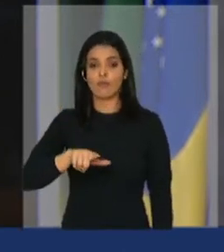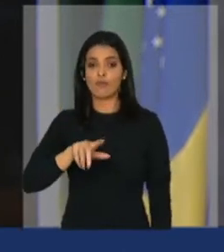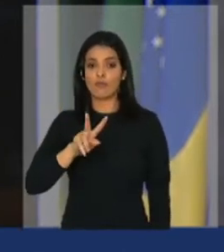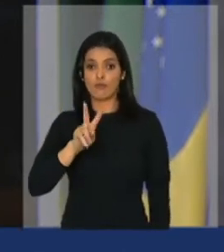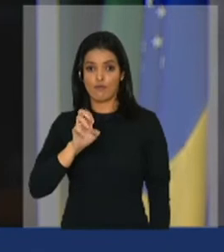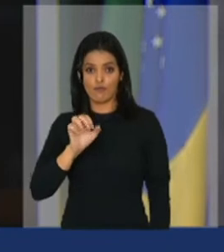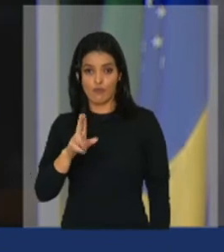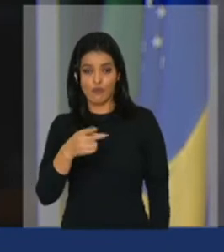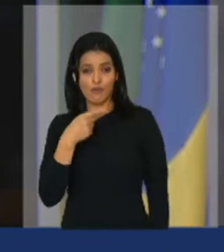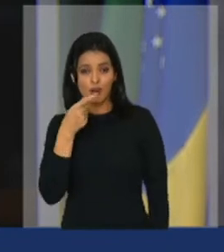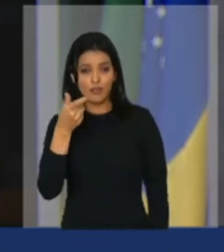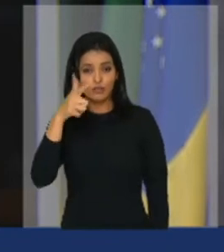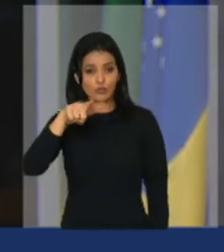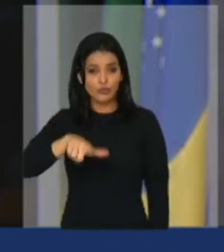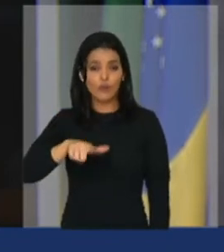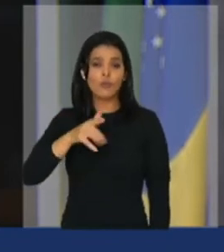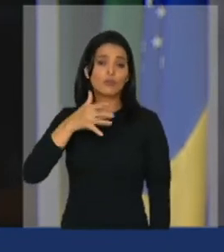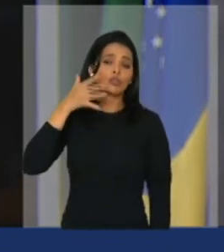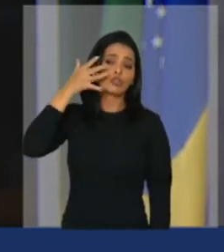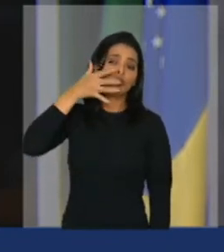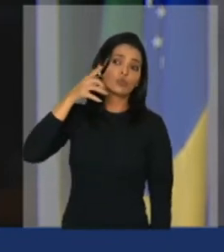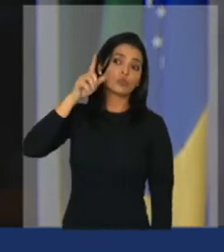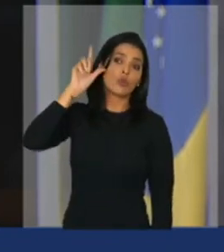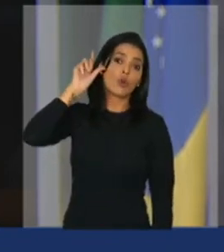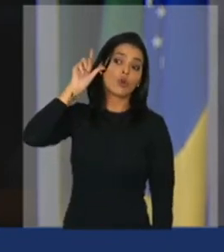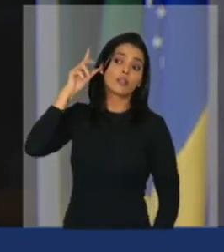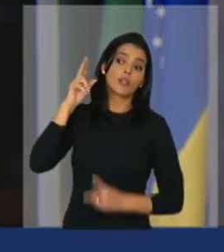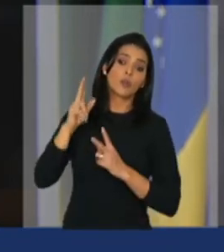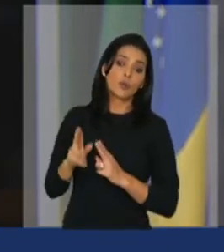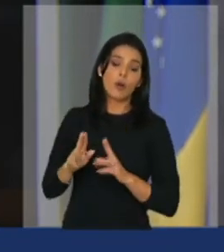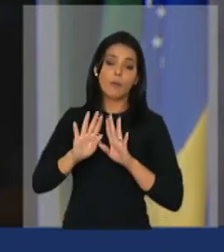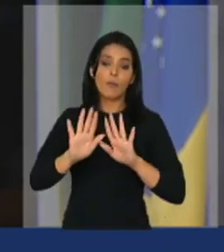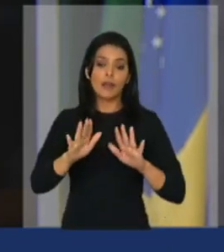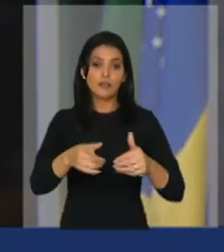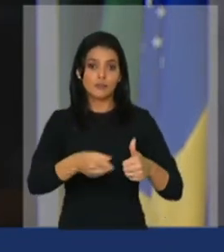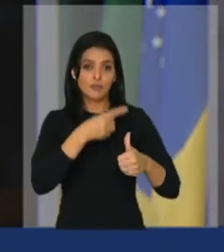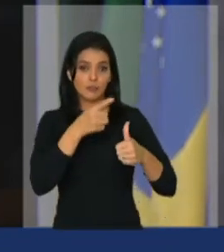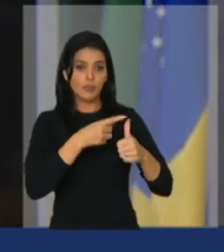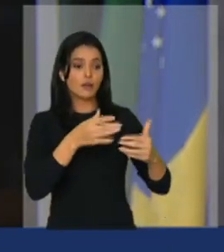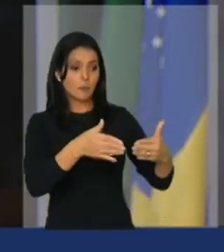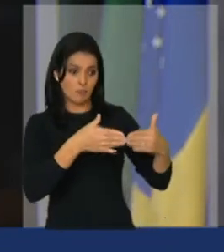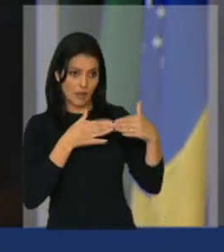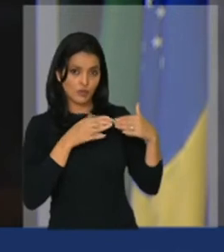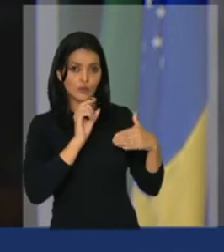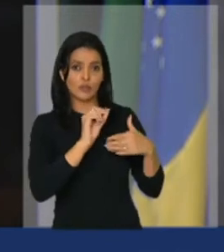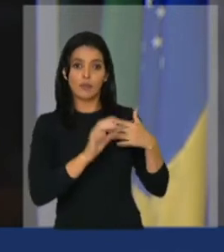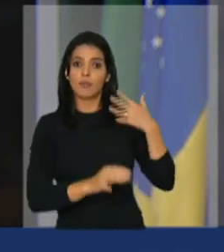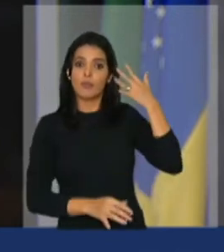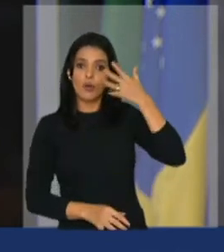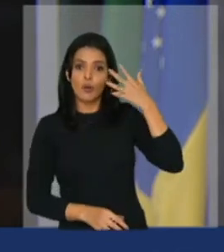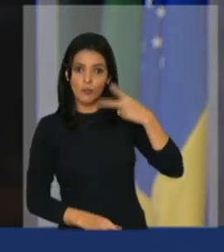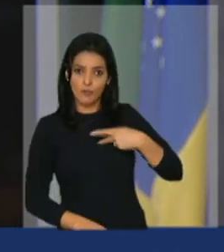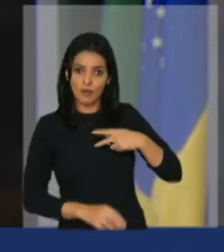DE ONTEM, PRIMEIRO, PRESIDENTE, PEÇO QUE ESTE PRONUNCIAMENTO SEJA COLOCADO